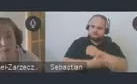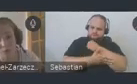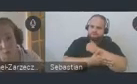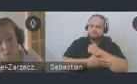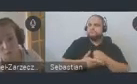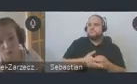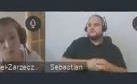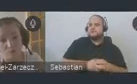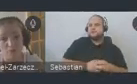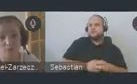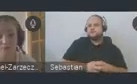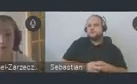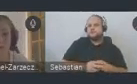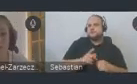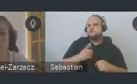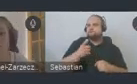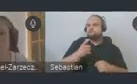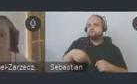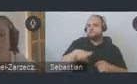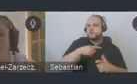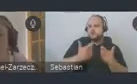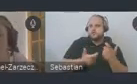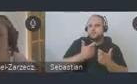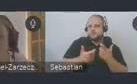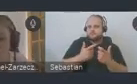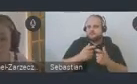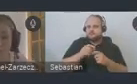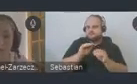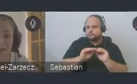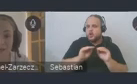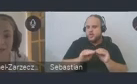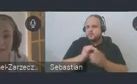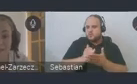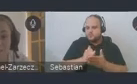które prowadzimy z cyfrowymi debiutantami. Ale co tu jest ważne?